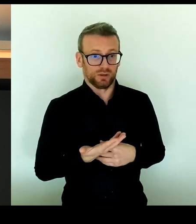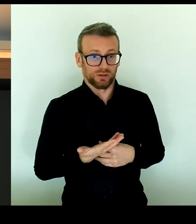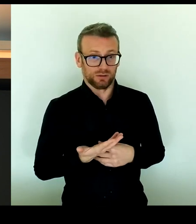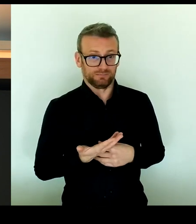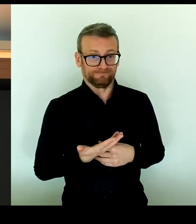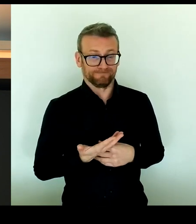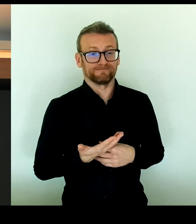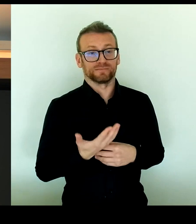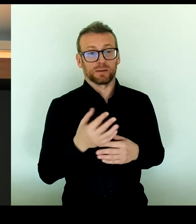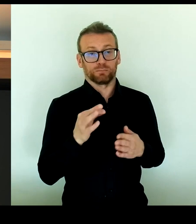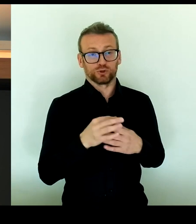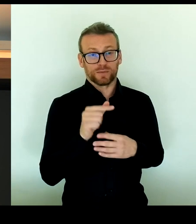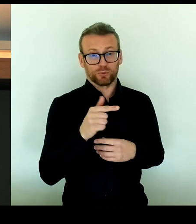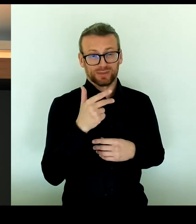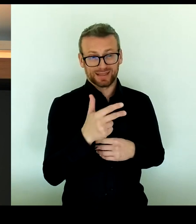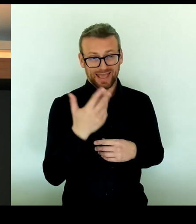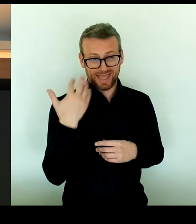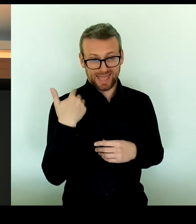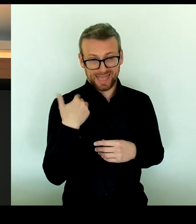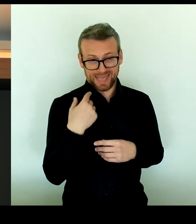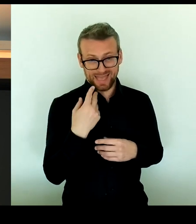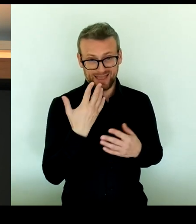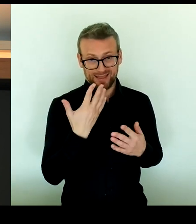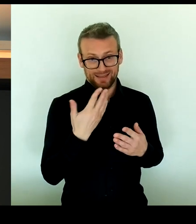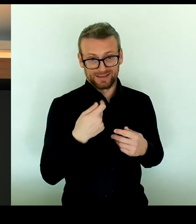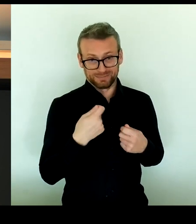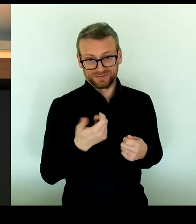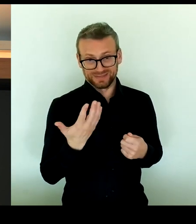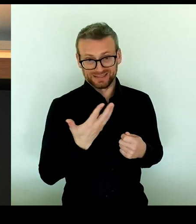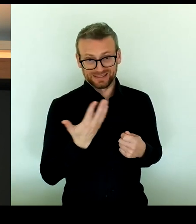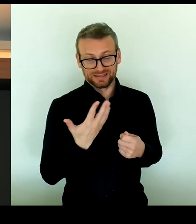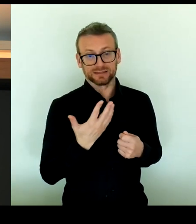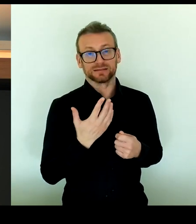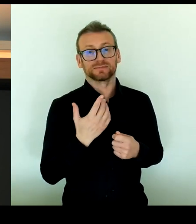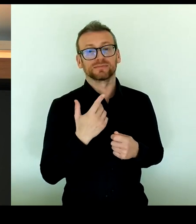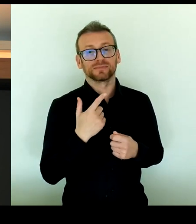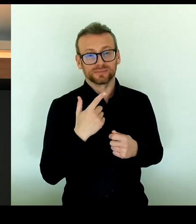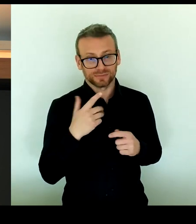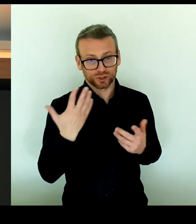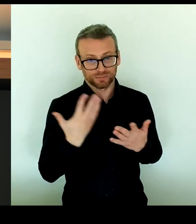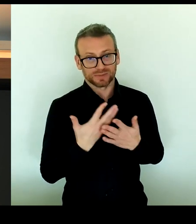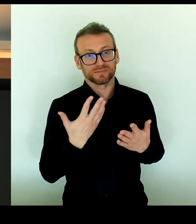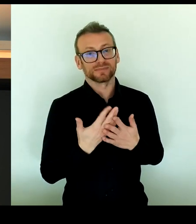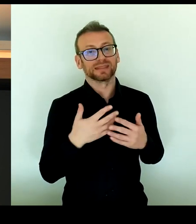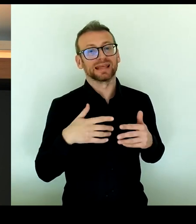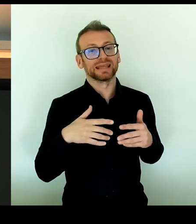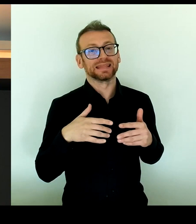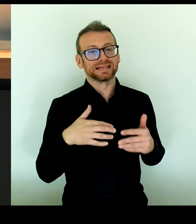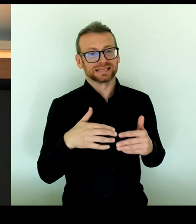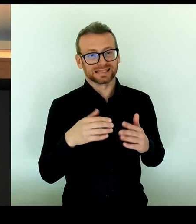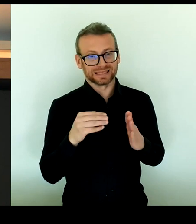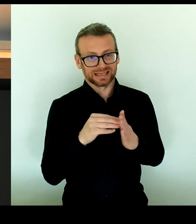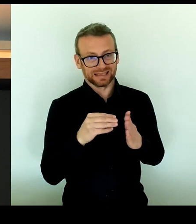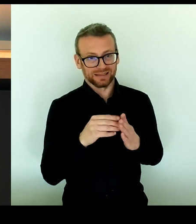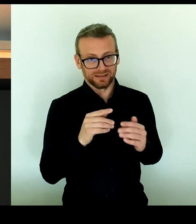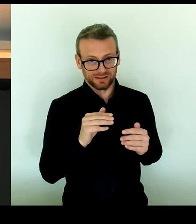das Energie-Geld. Wenn der Staat seinen Bürgern das Geld auszahlen möchte, hat er angeblich keine Bankverbindung. Möchte aber der Staat nicht